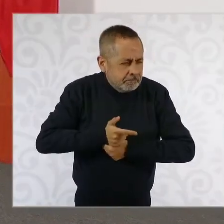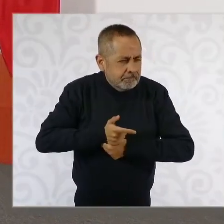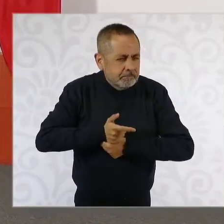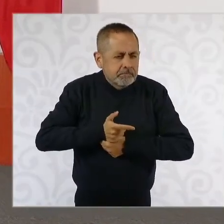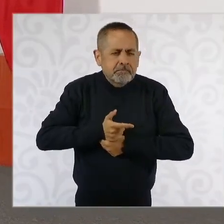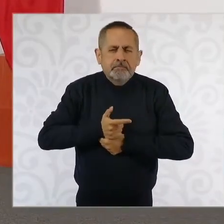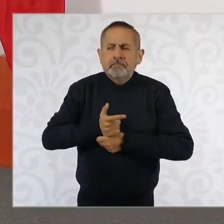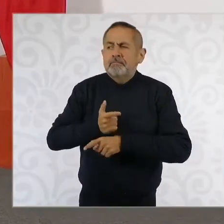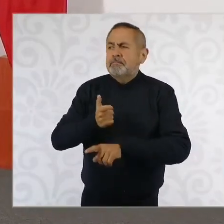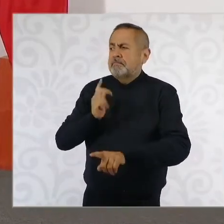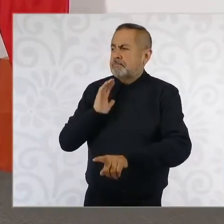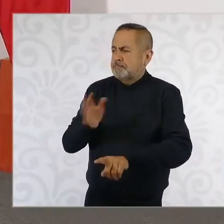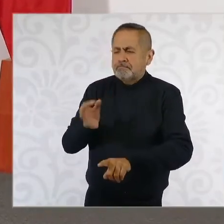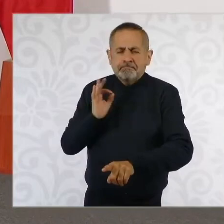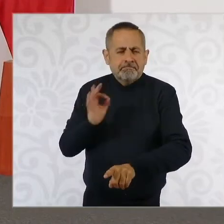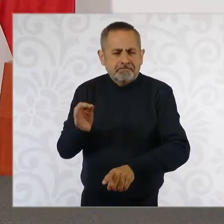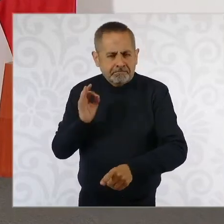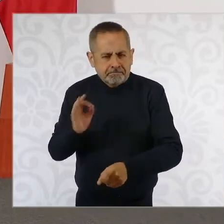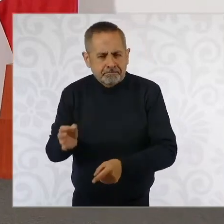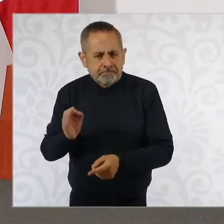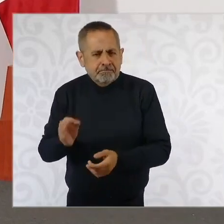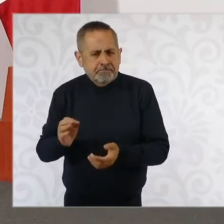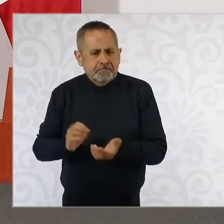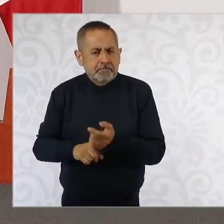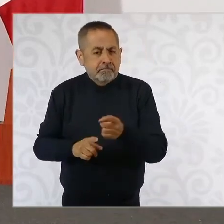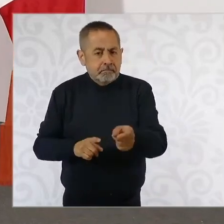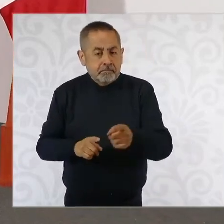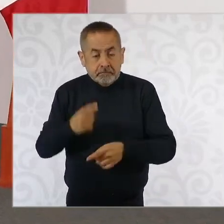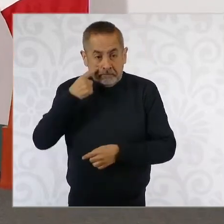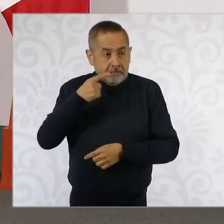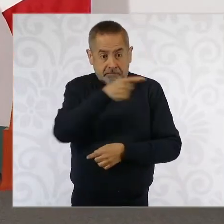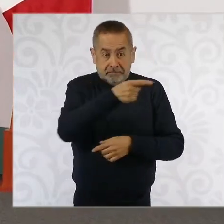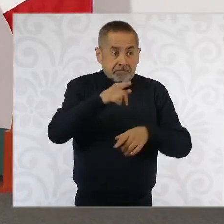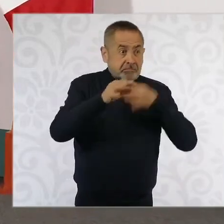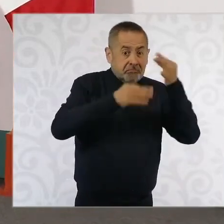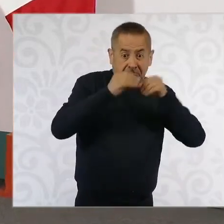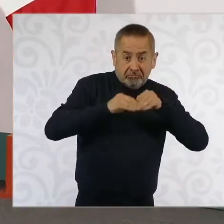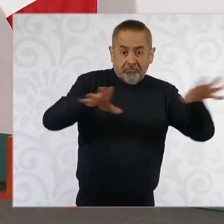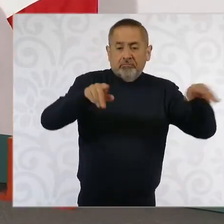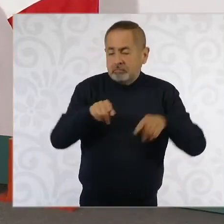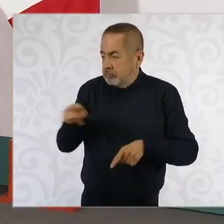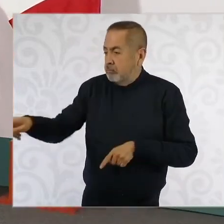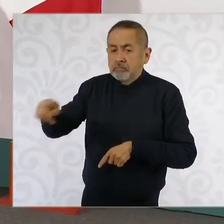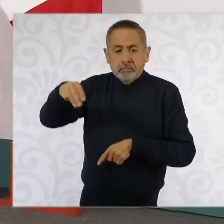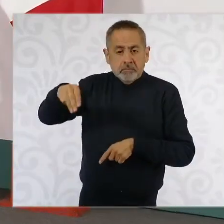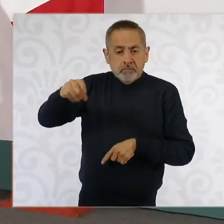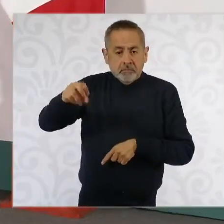publicaciones en redes ya se le acabó a morena ya se le acabó a